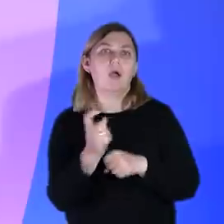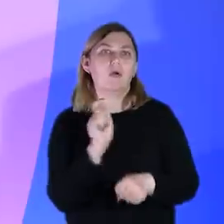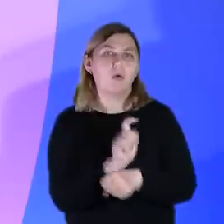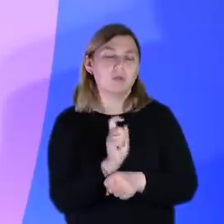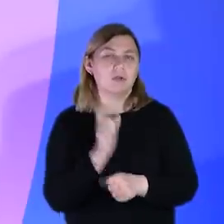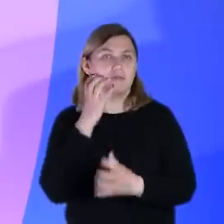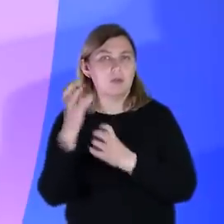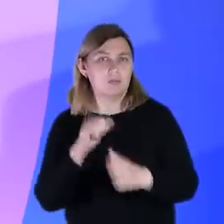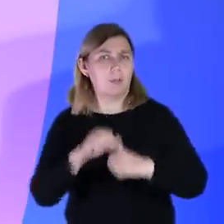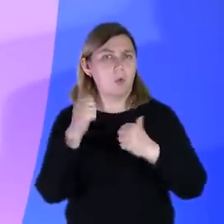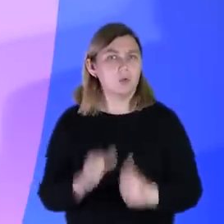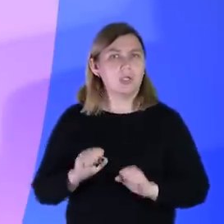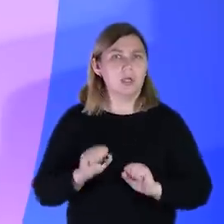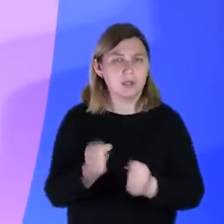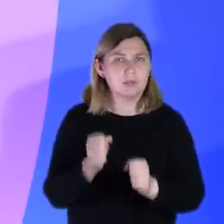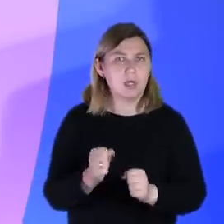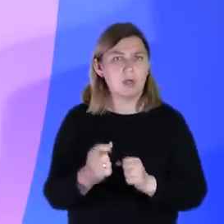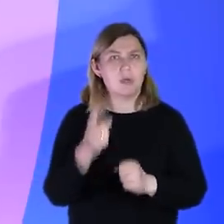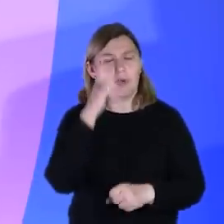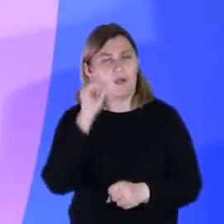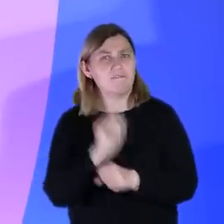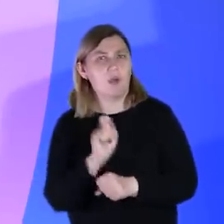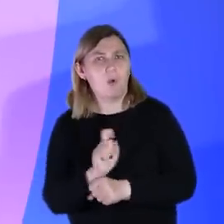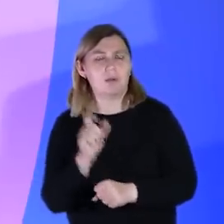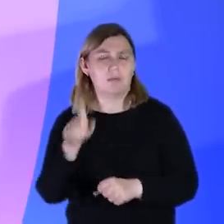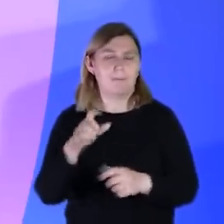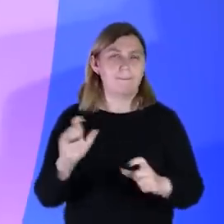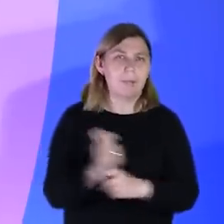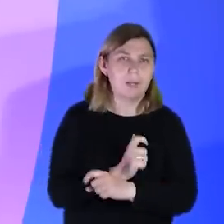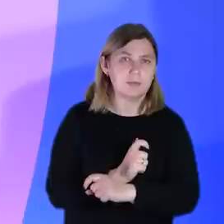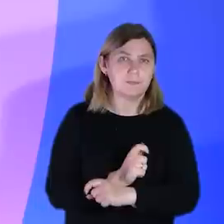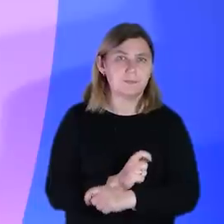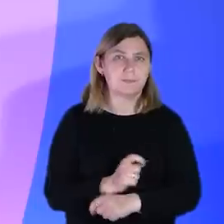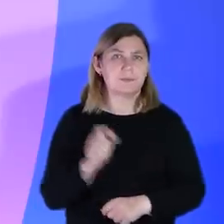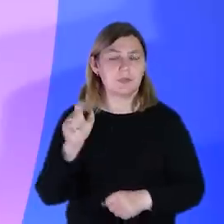żeby ustalić działania wrogie danemu państwu, natomiast kontrwywiad bierny